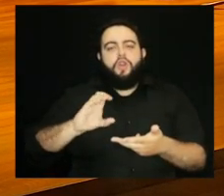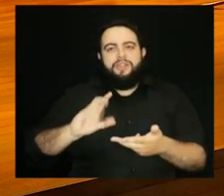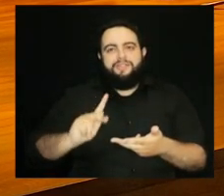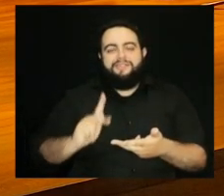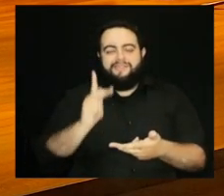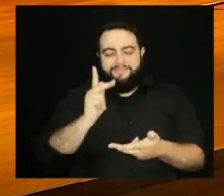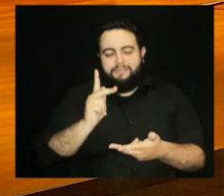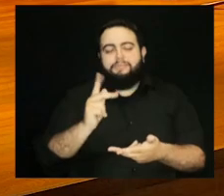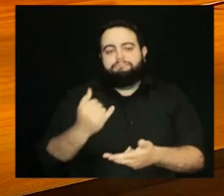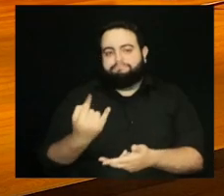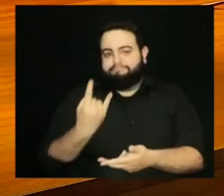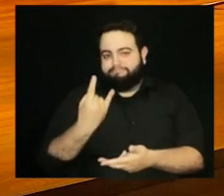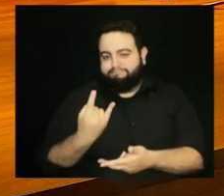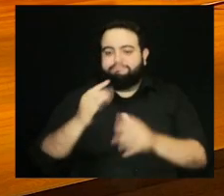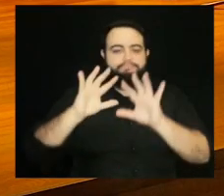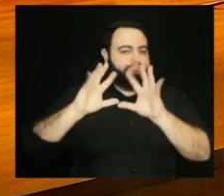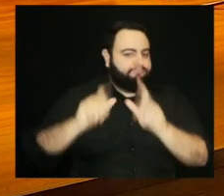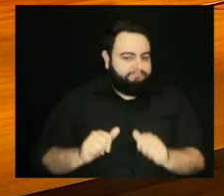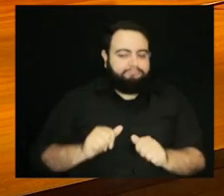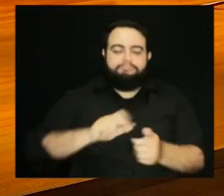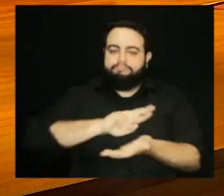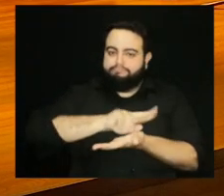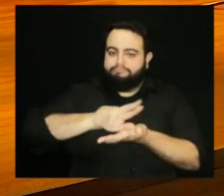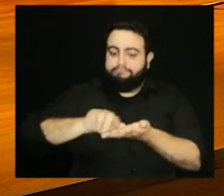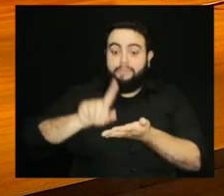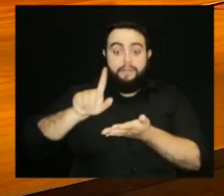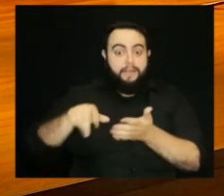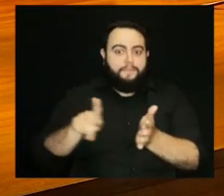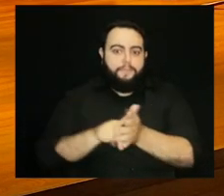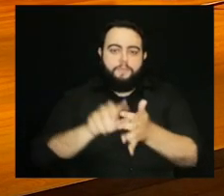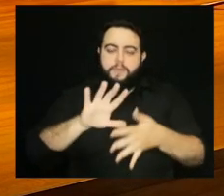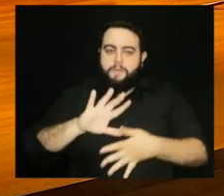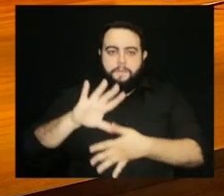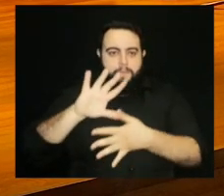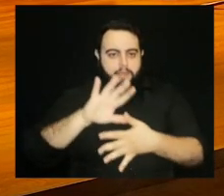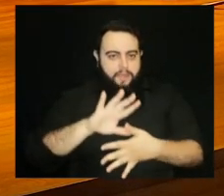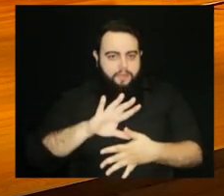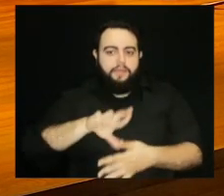todas músicas nascidas no continente americano. Nenhuma delas foi nascida nem na Europa, nem na